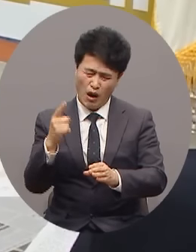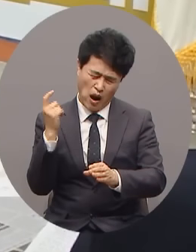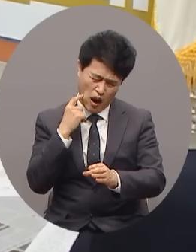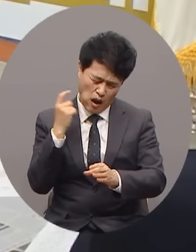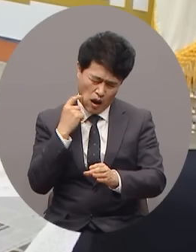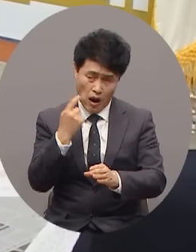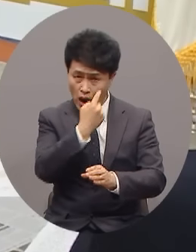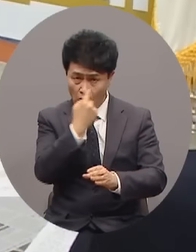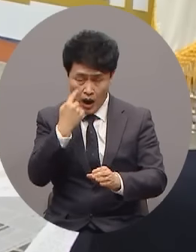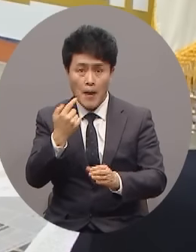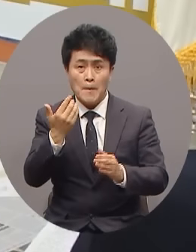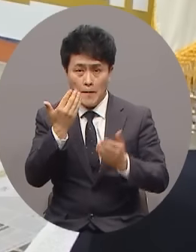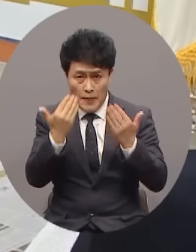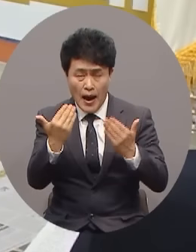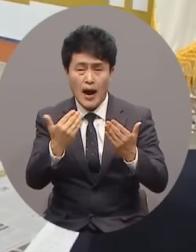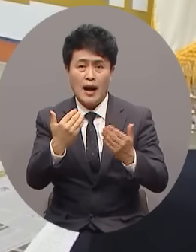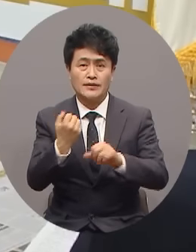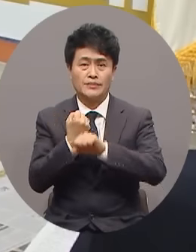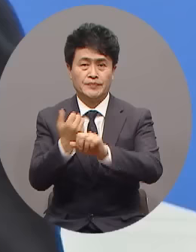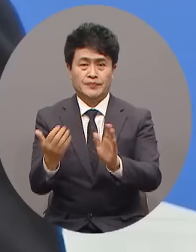조사에 참여한 검사, 수사관 등의 진술에의해 허구성이 명확히 확인되고 있다고 덧붙였습니다.